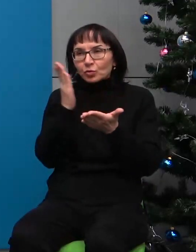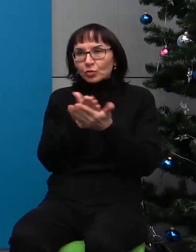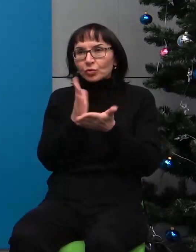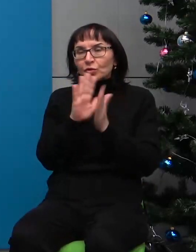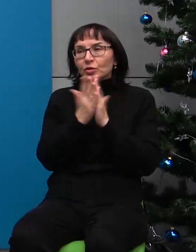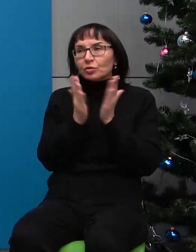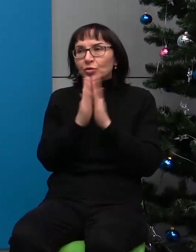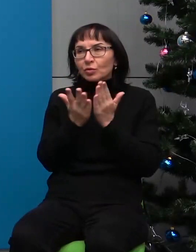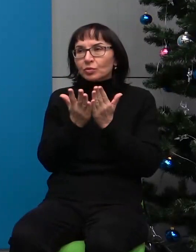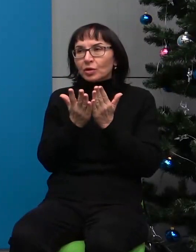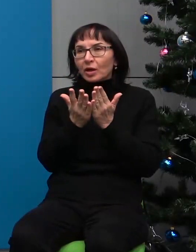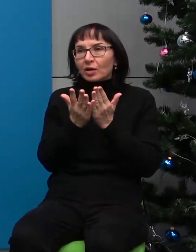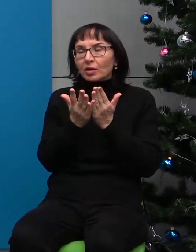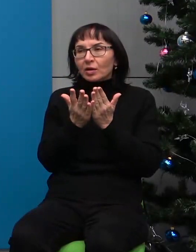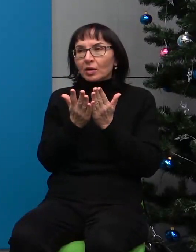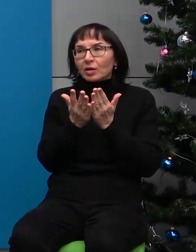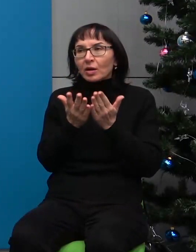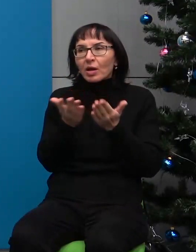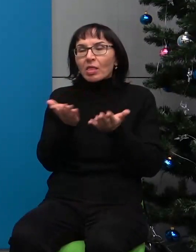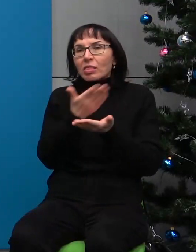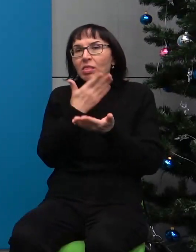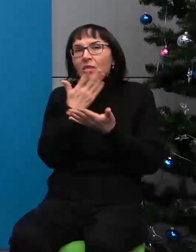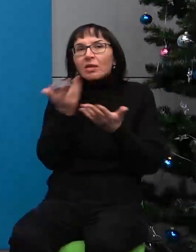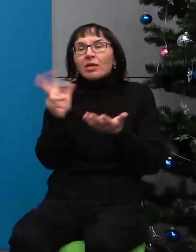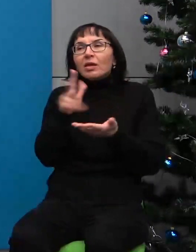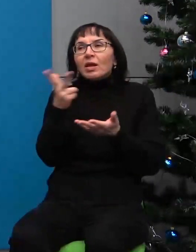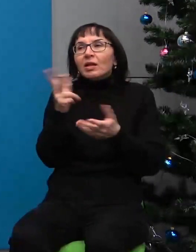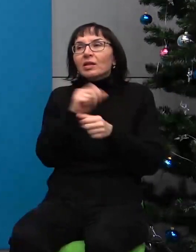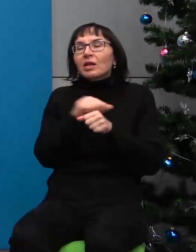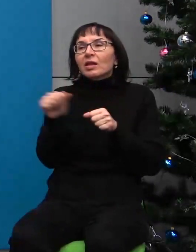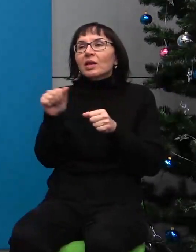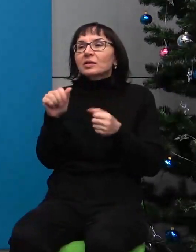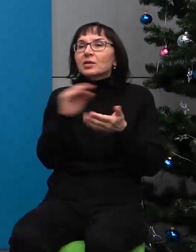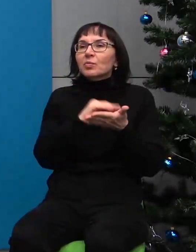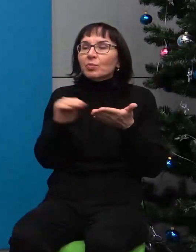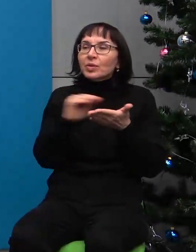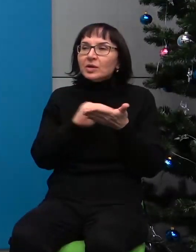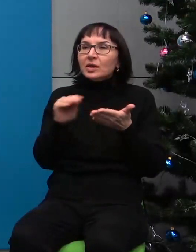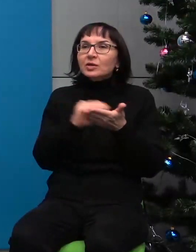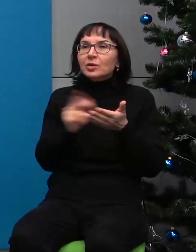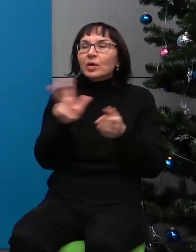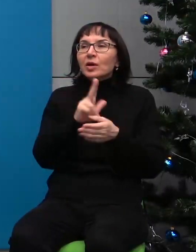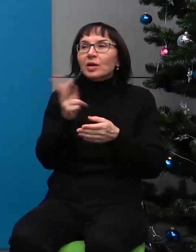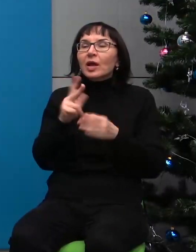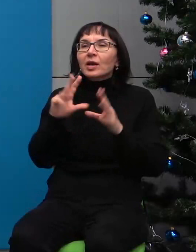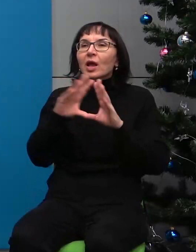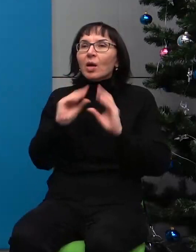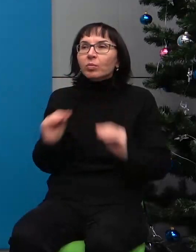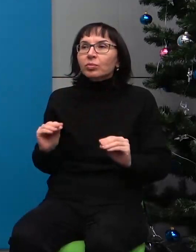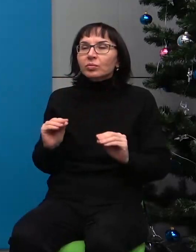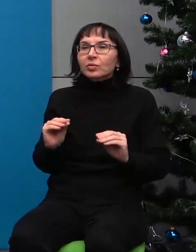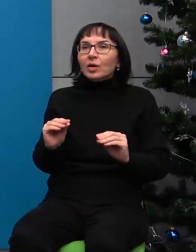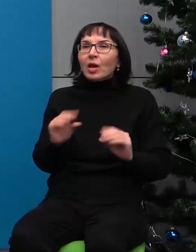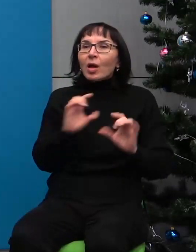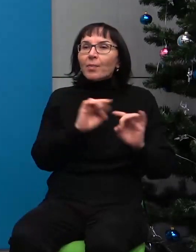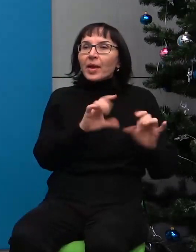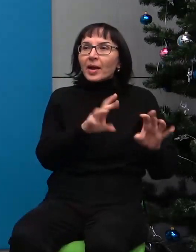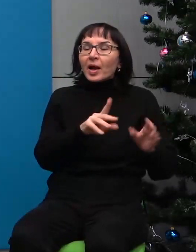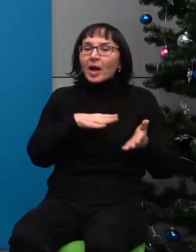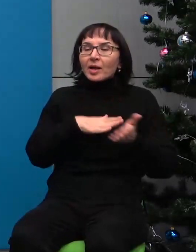w którym momencie człowiek już nie jest kimś, kto pisze, tylko jest pisarzem. Tak jak kiedy ktoś przestaje być kimś, kto biega, zaczyna być sportowcem,